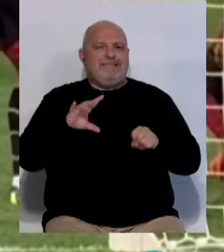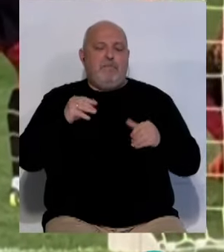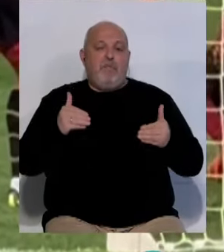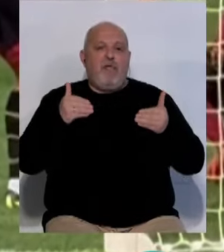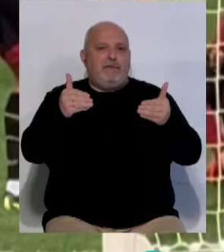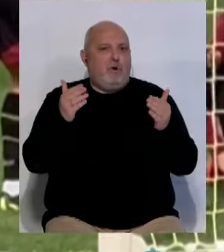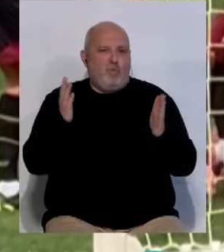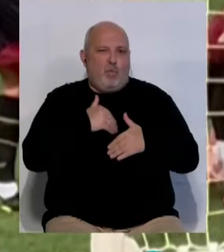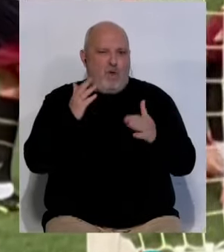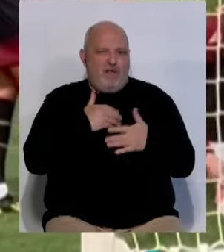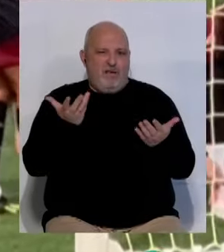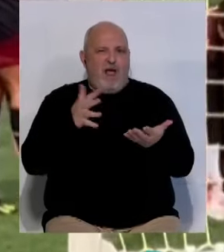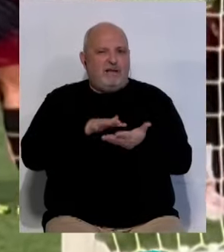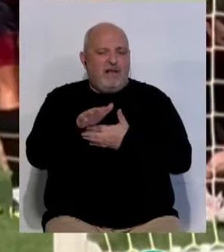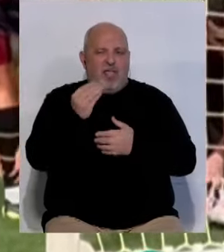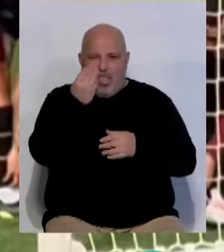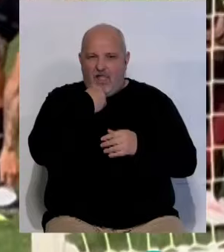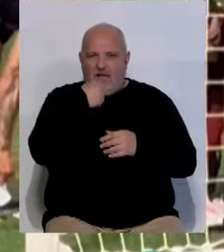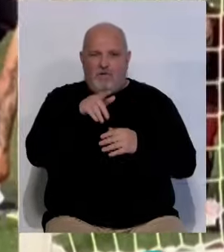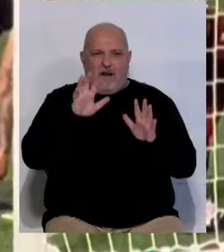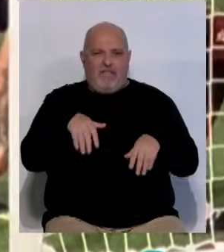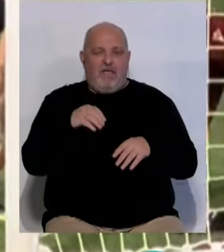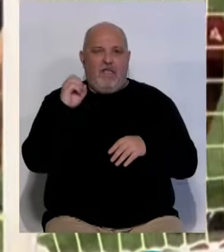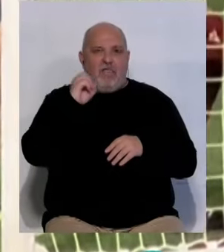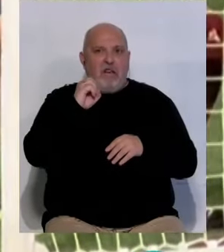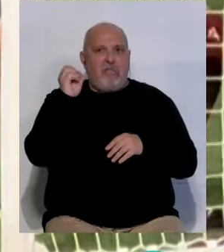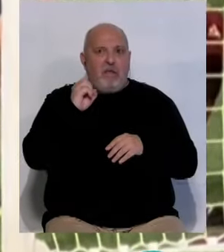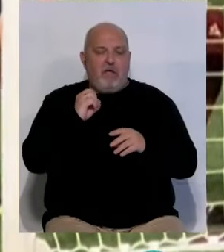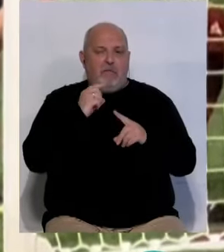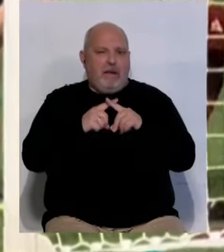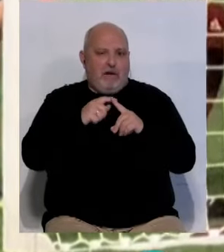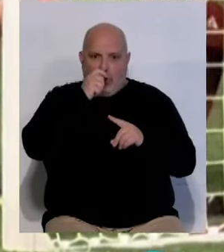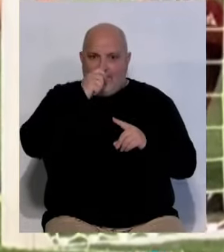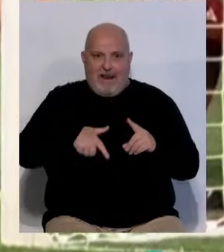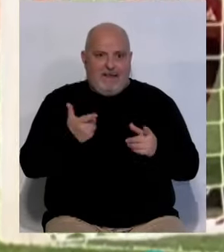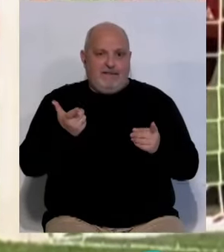más más en ataque no porque claro el portería cero el empate no nos vale siempre no y ahora